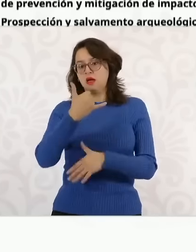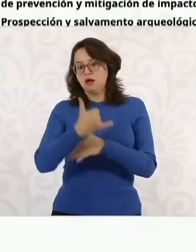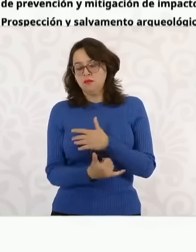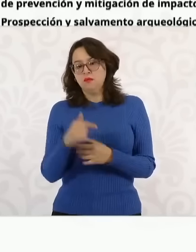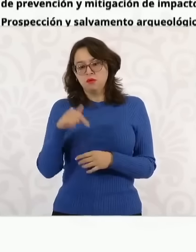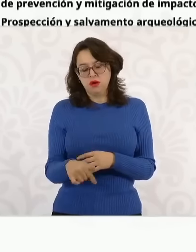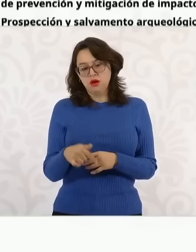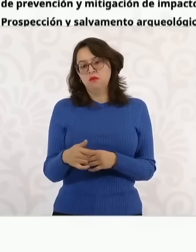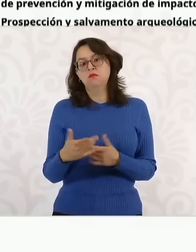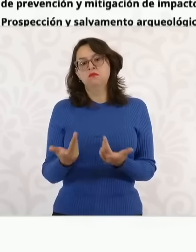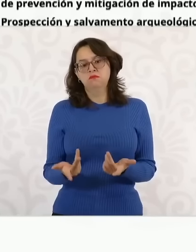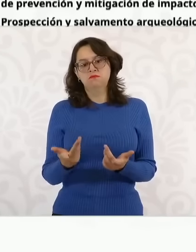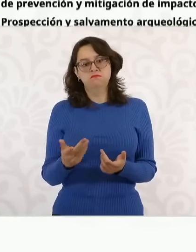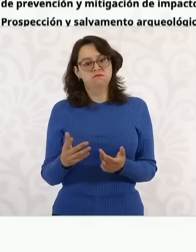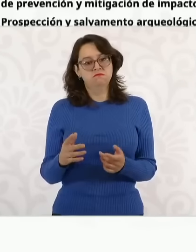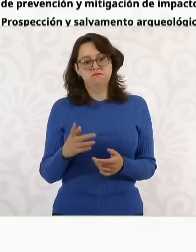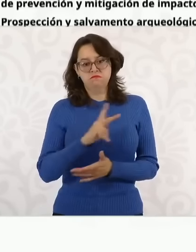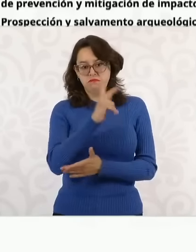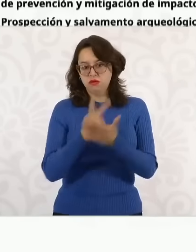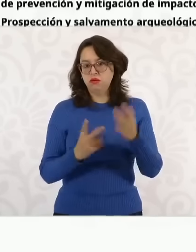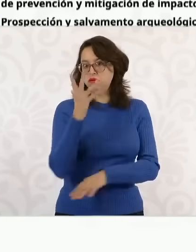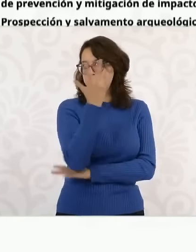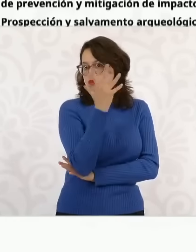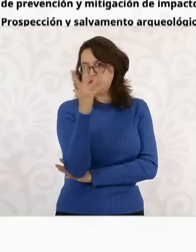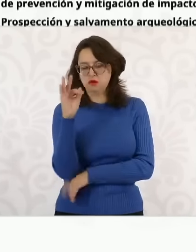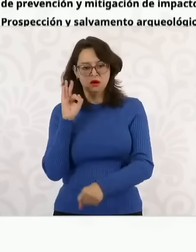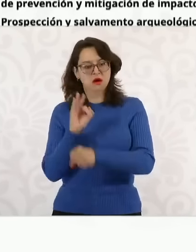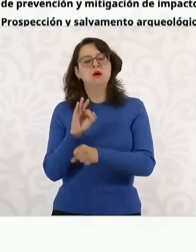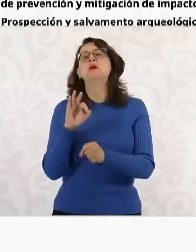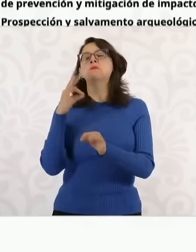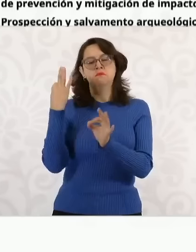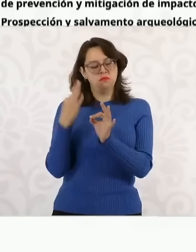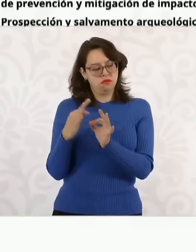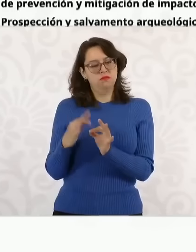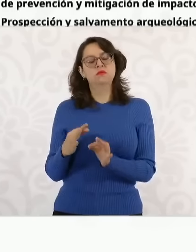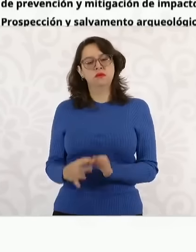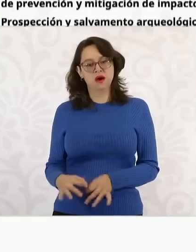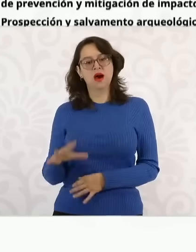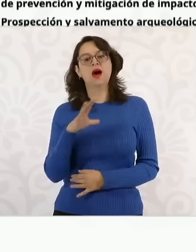ratito, estamos cumpliendo con todos los programas ambientales de prevención y mitigación y también